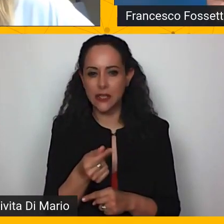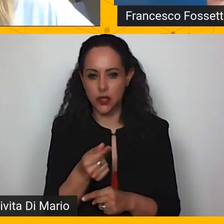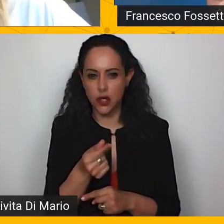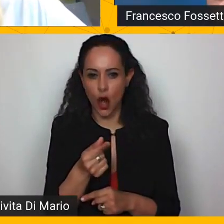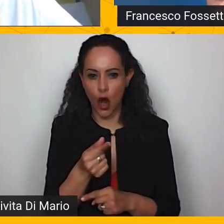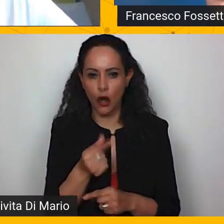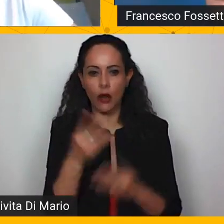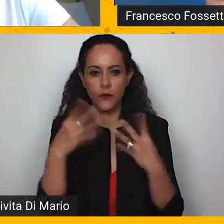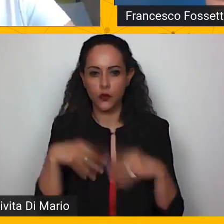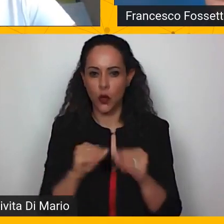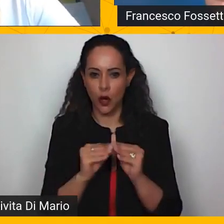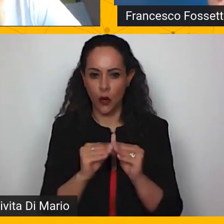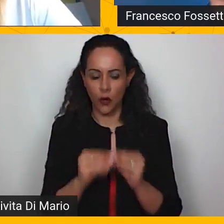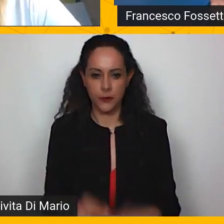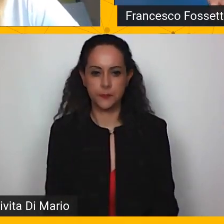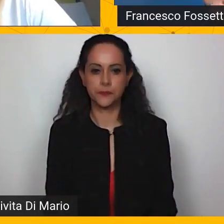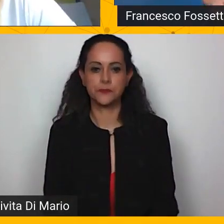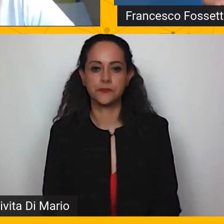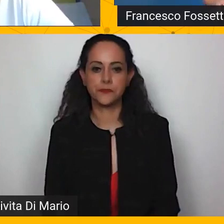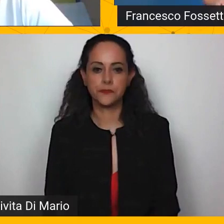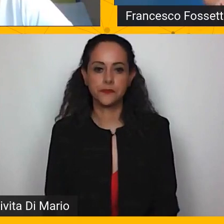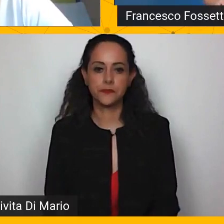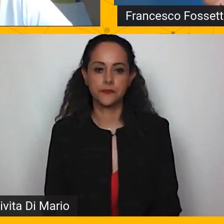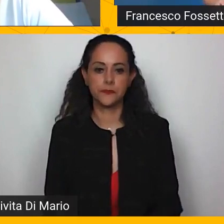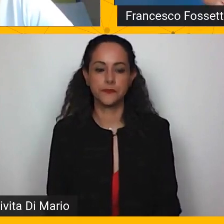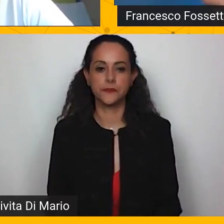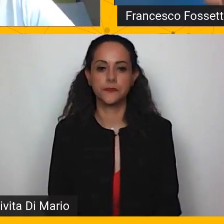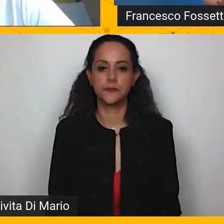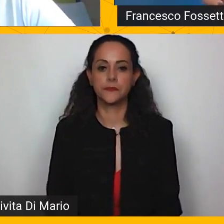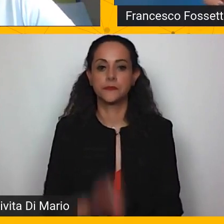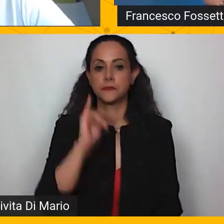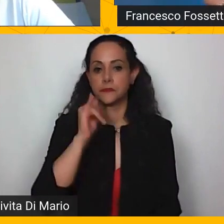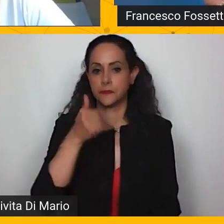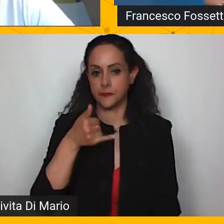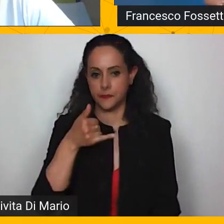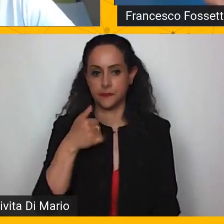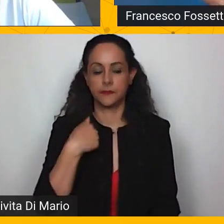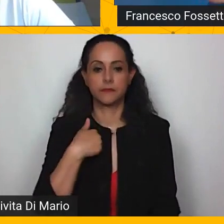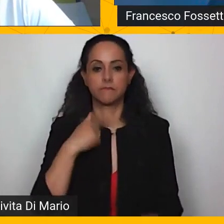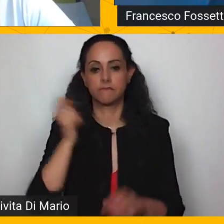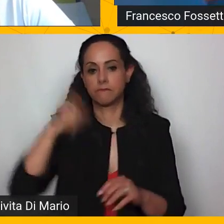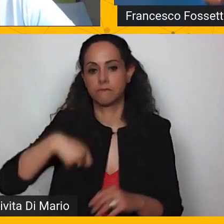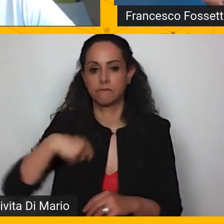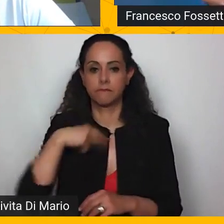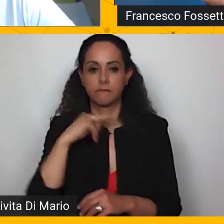monetizzazione e come funzionano? Sì allora eh